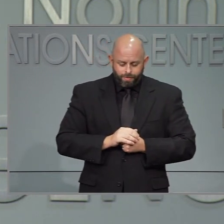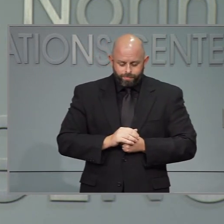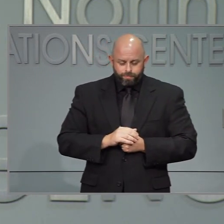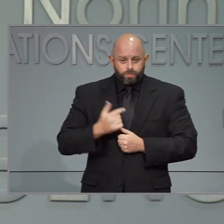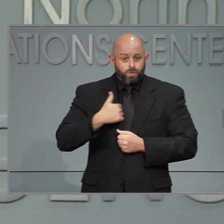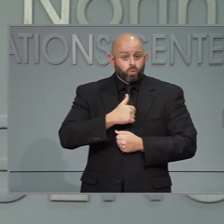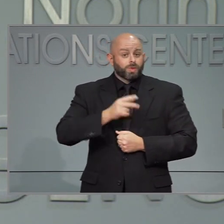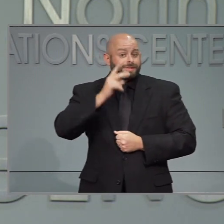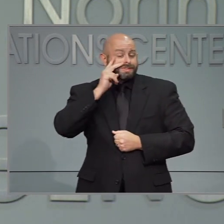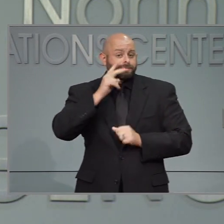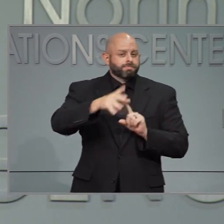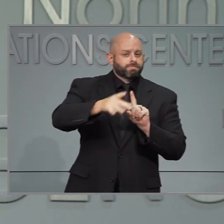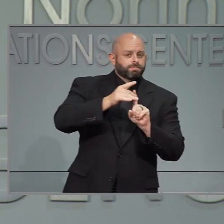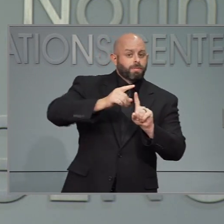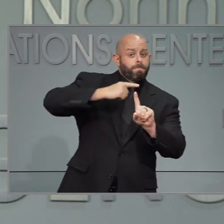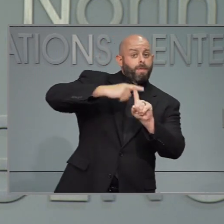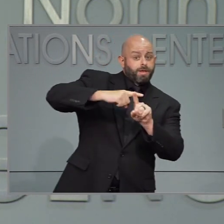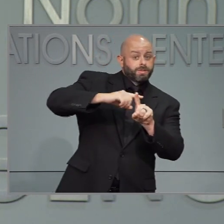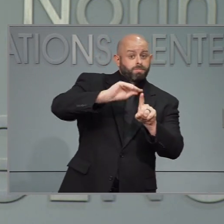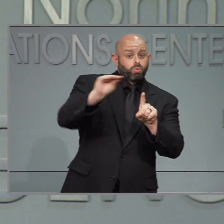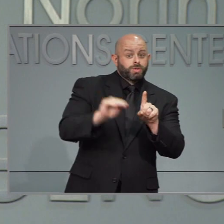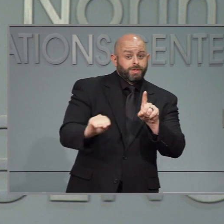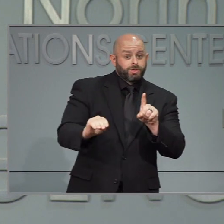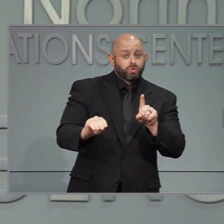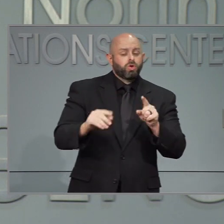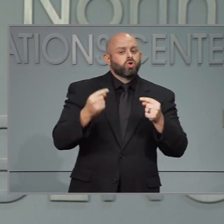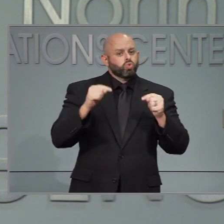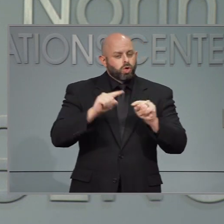positivos al igual que los otros indicadores y nosotros